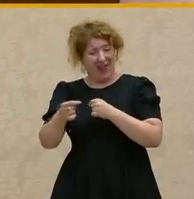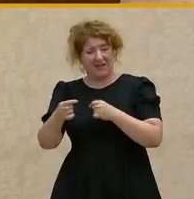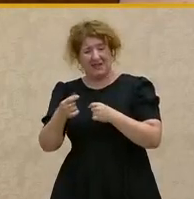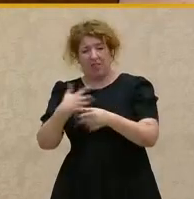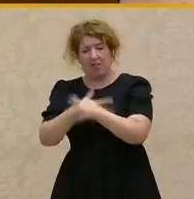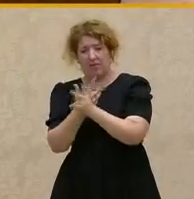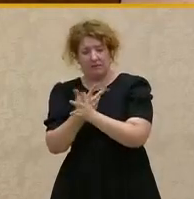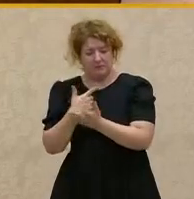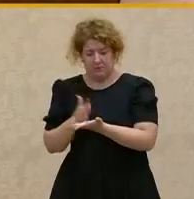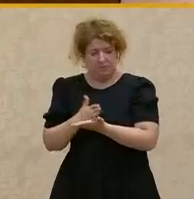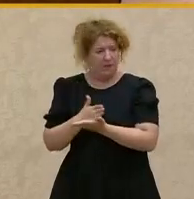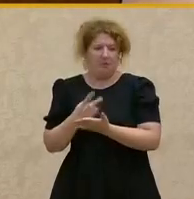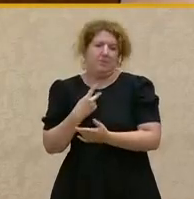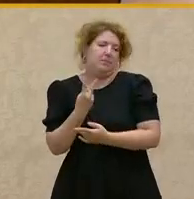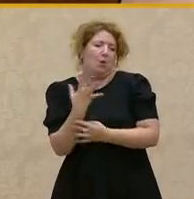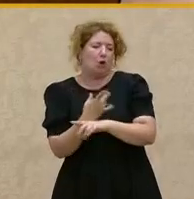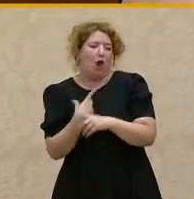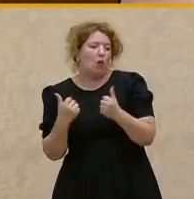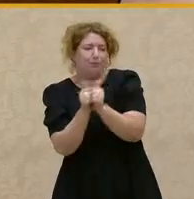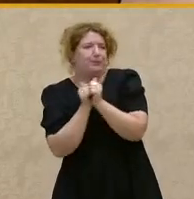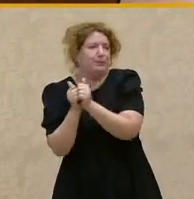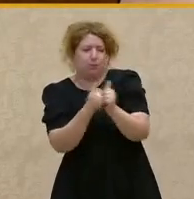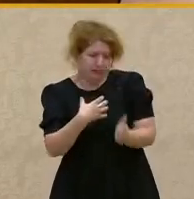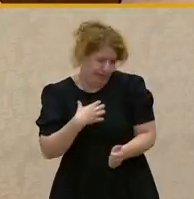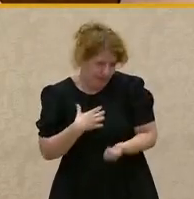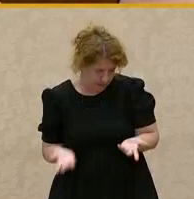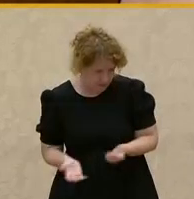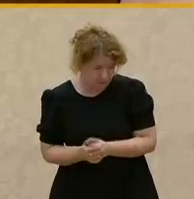El mediador no está 24 horas con la persona con sordoceguera. Se hizo una probapiloto,